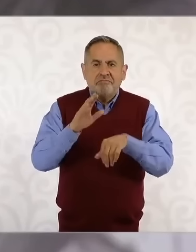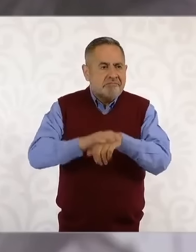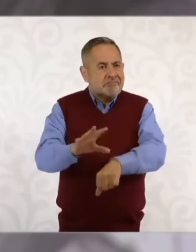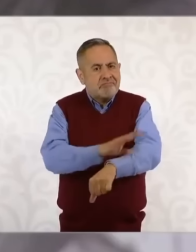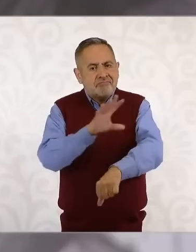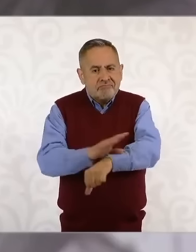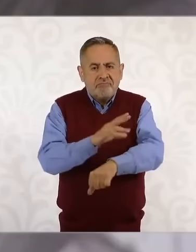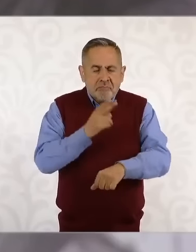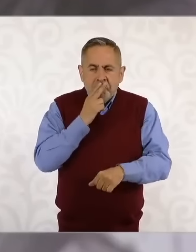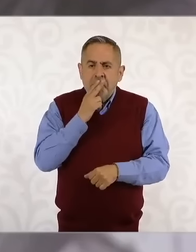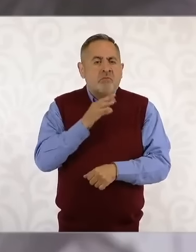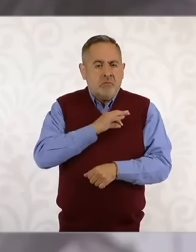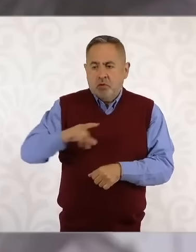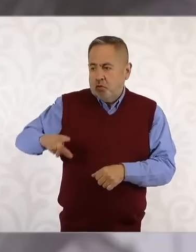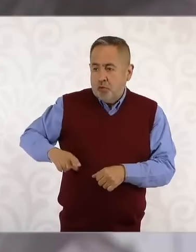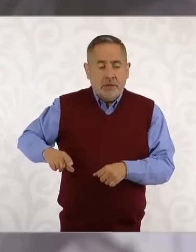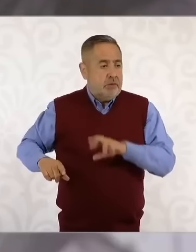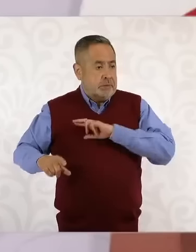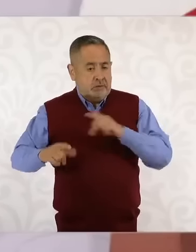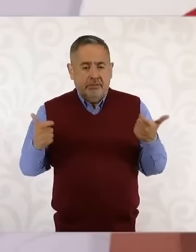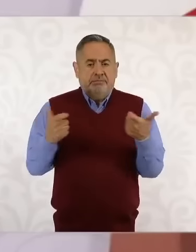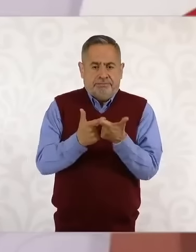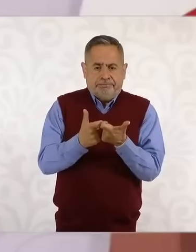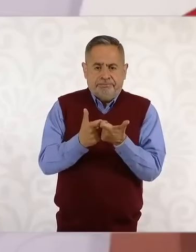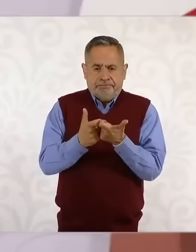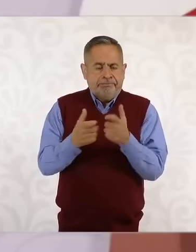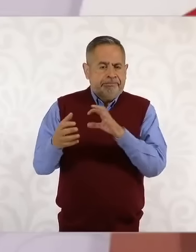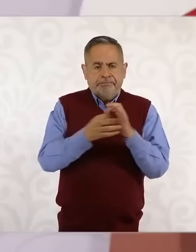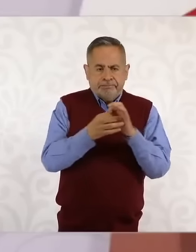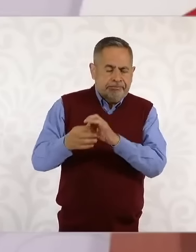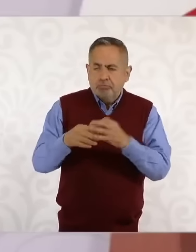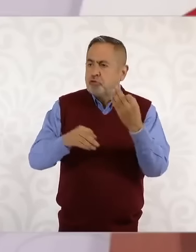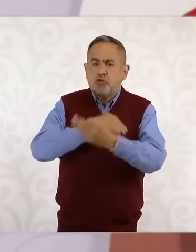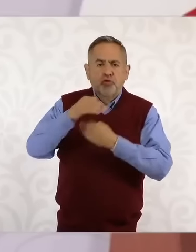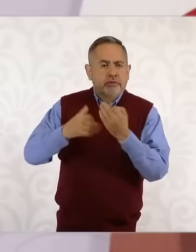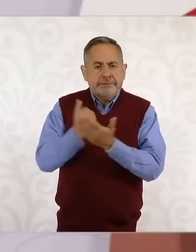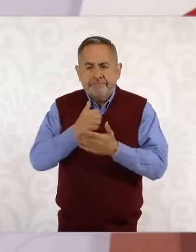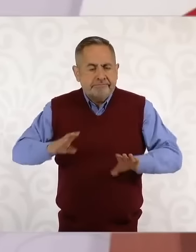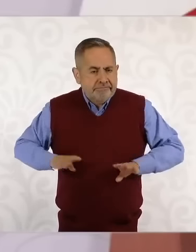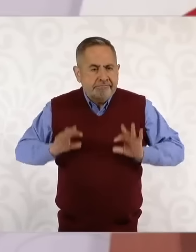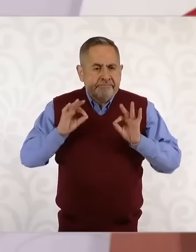de inversión privada donde todos ganemos eh la justicia energética, la transición energética,